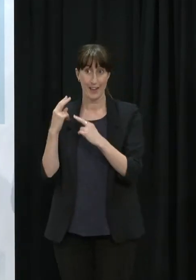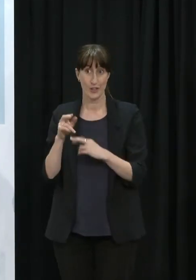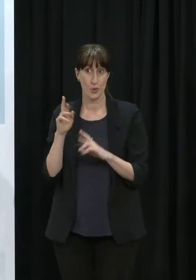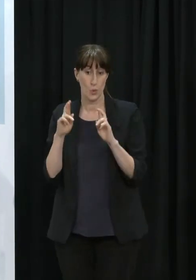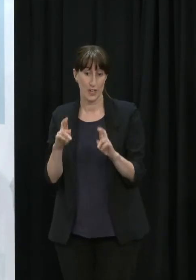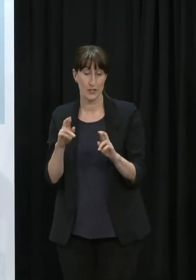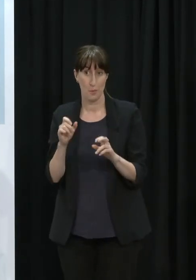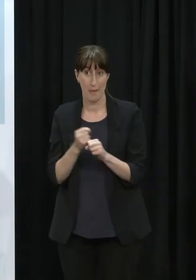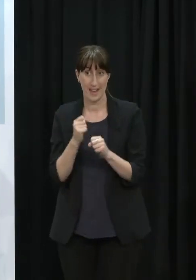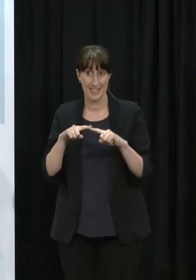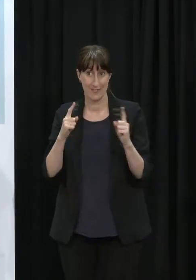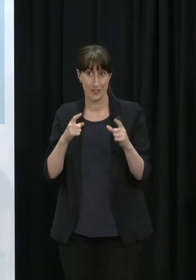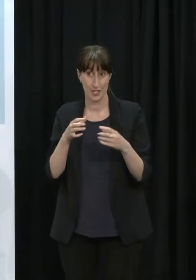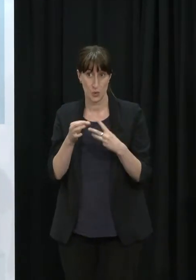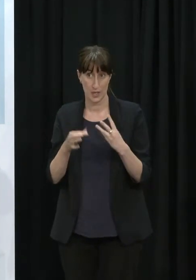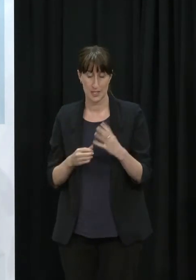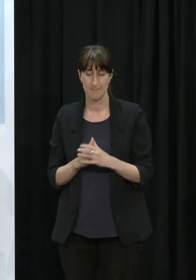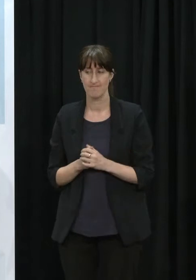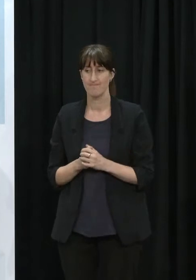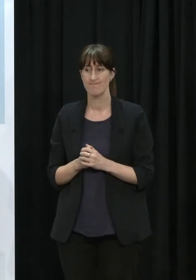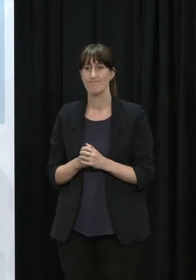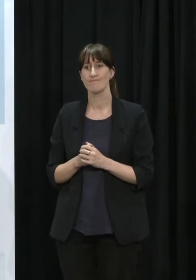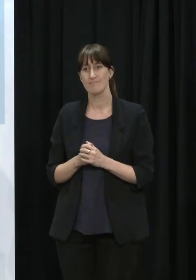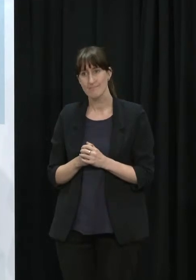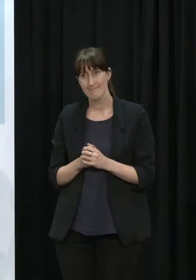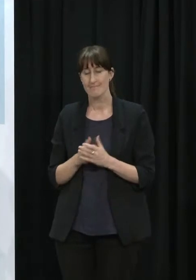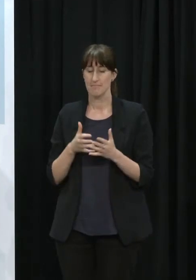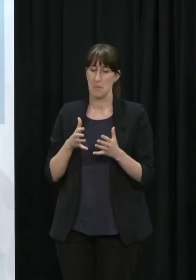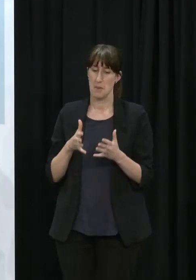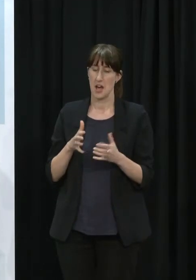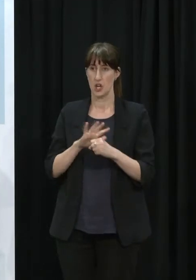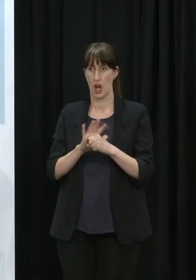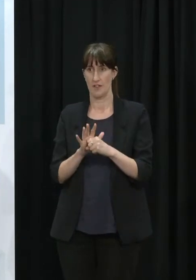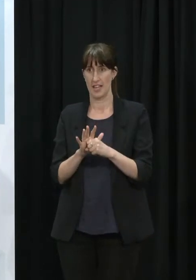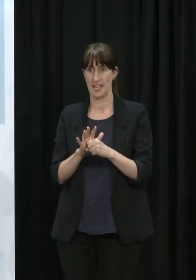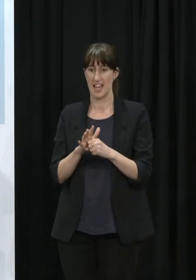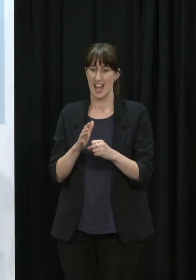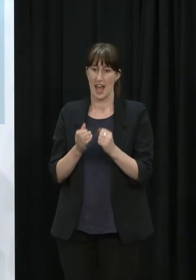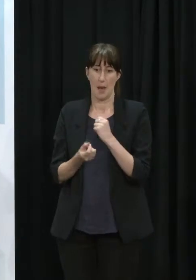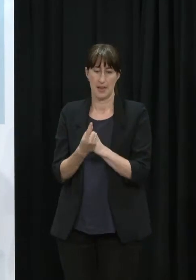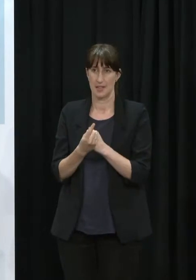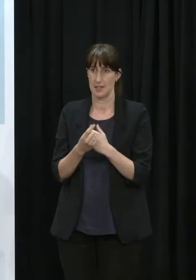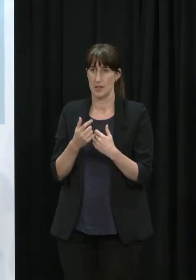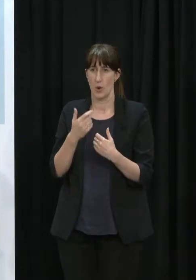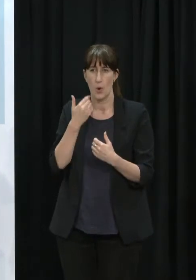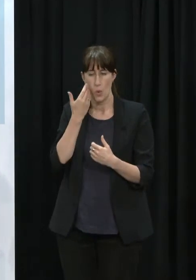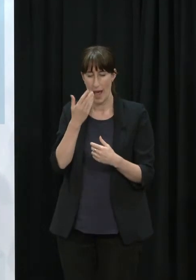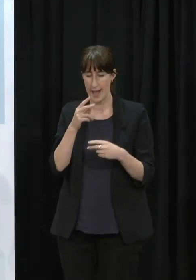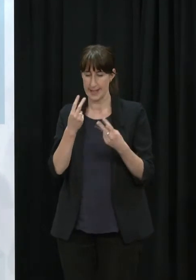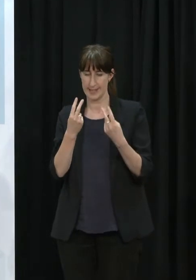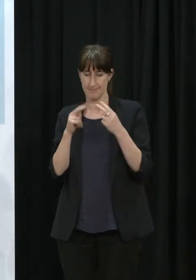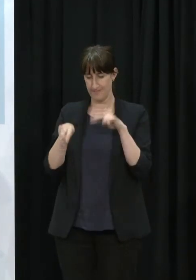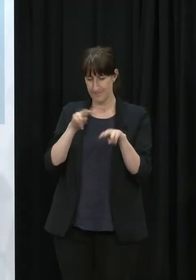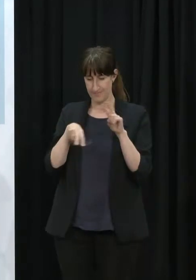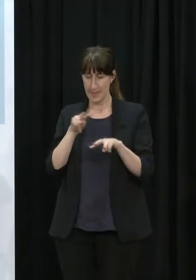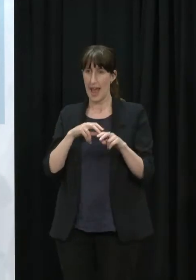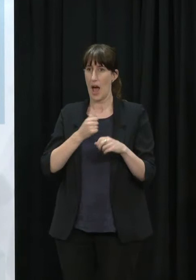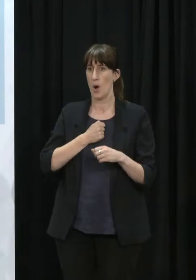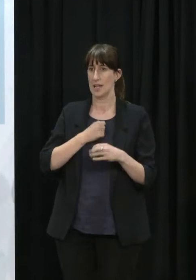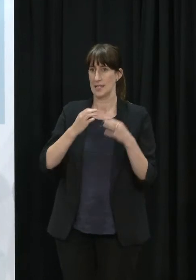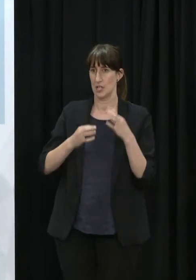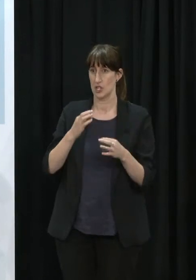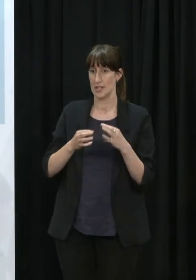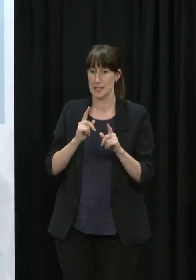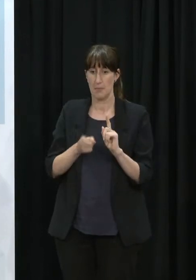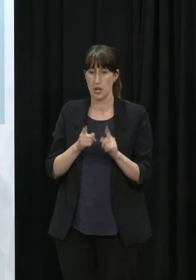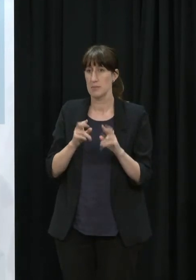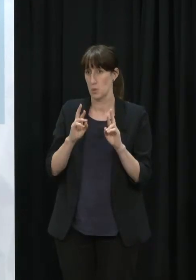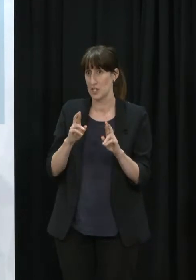tera whakatau?